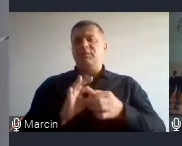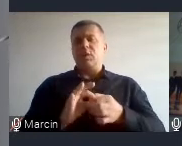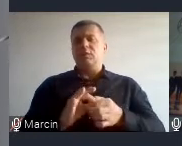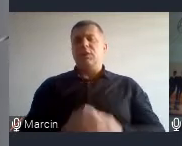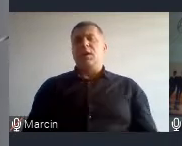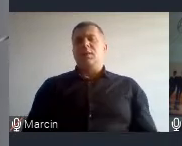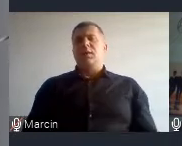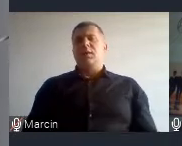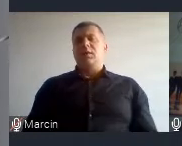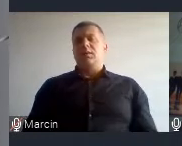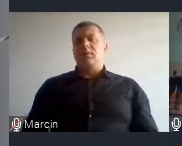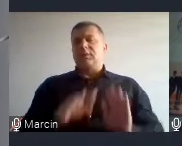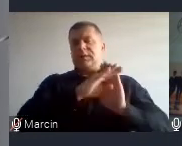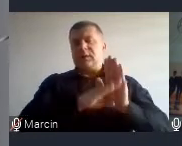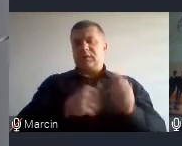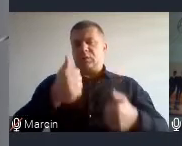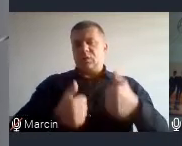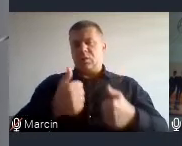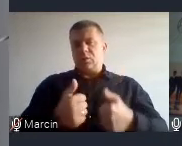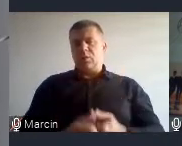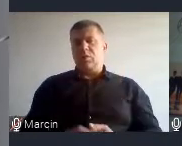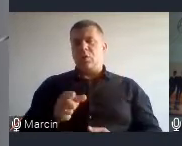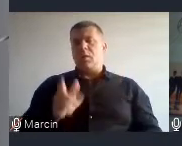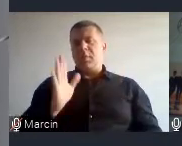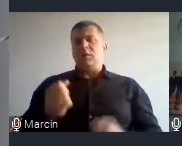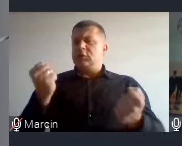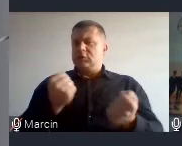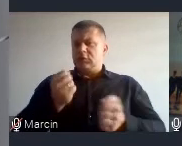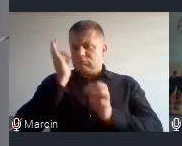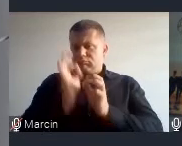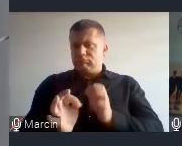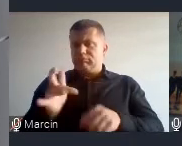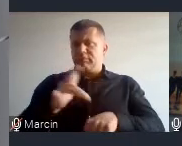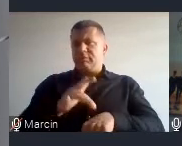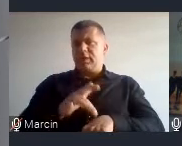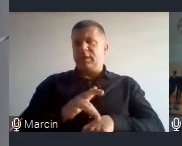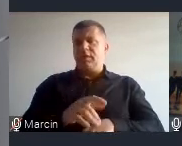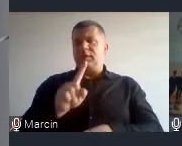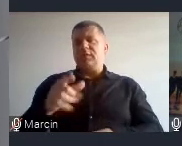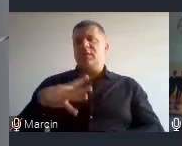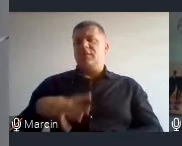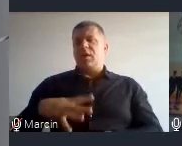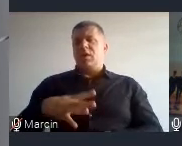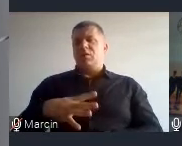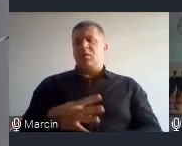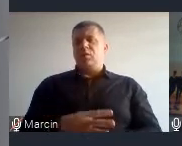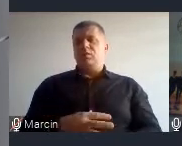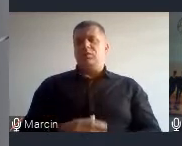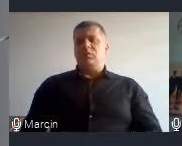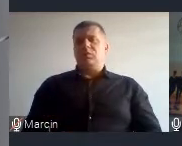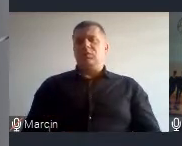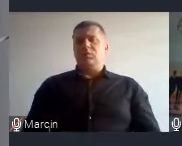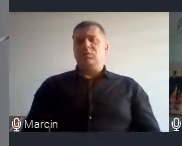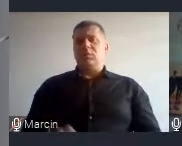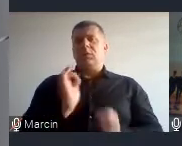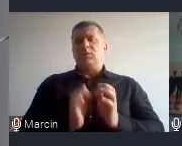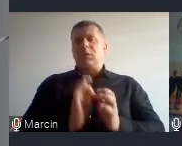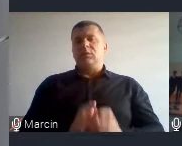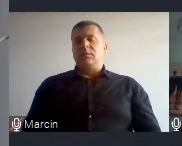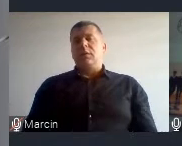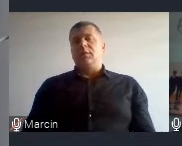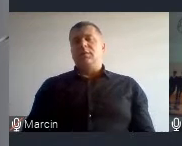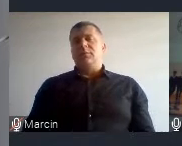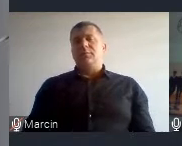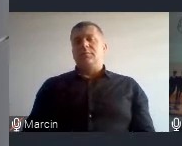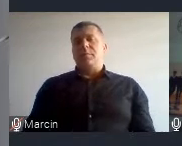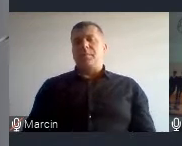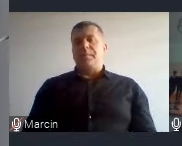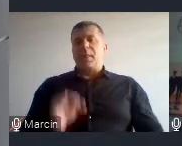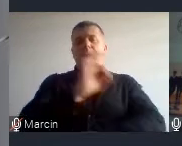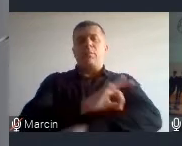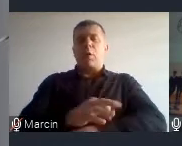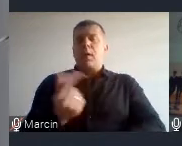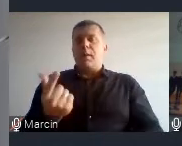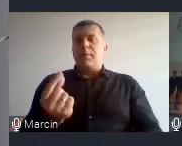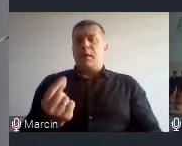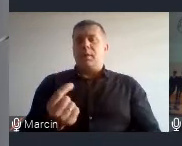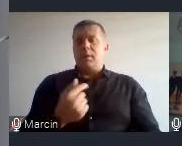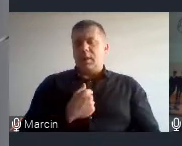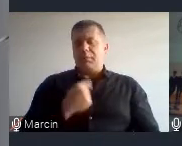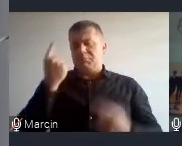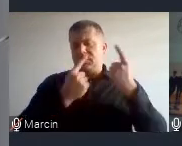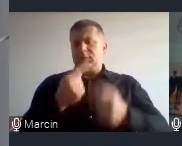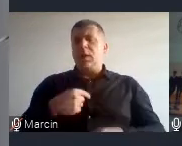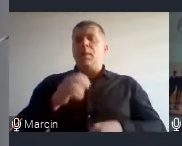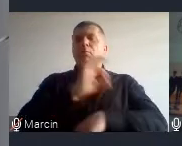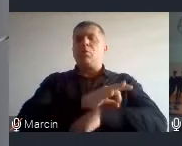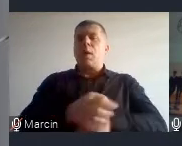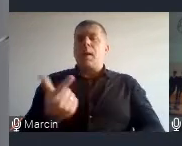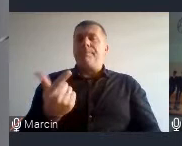W związku z tym, jeśli chodzi o terminy związane z zasadą konkurencyjności, one będą ściśle wynikały z wartości szacowania.